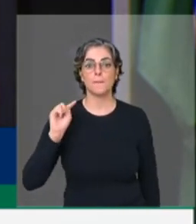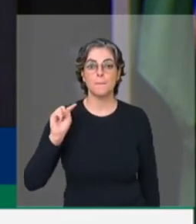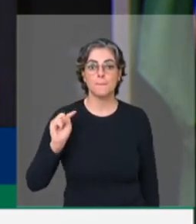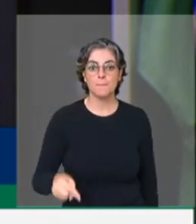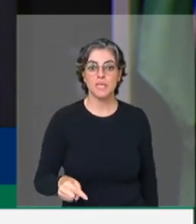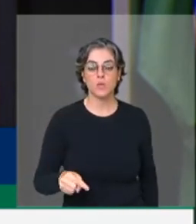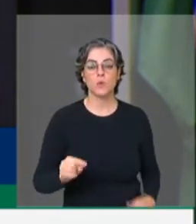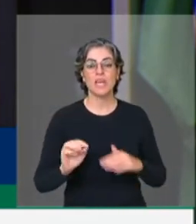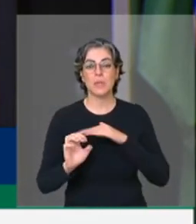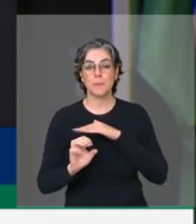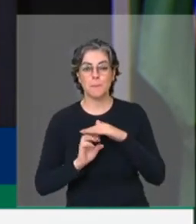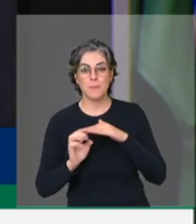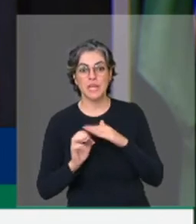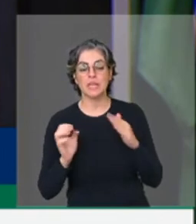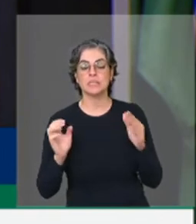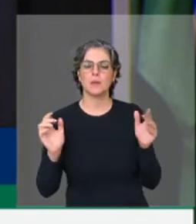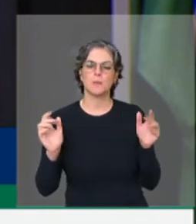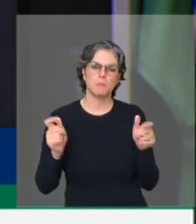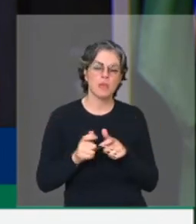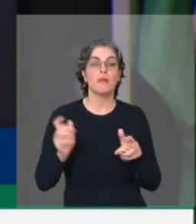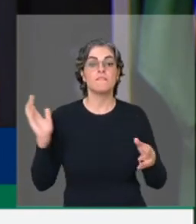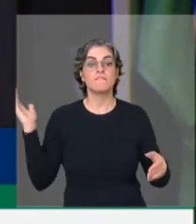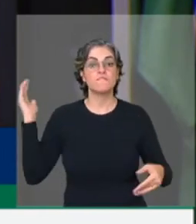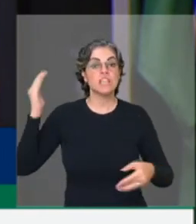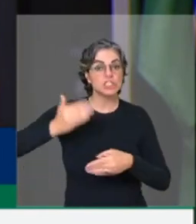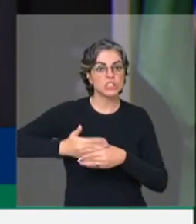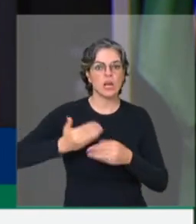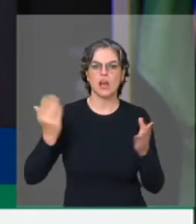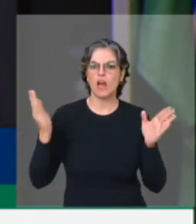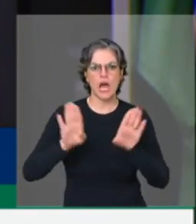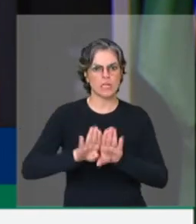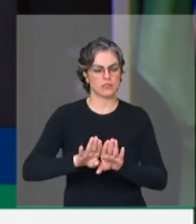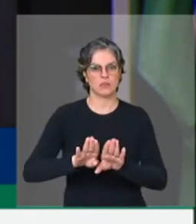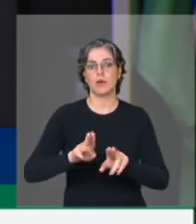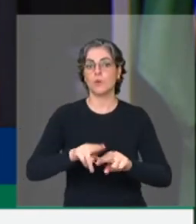DE 800 MIL MICRO E PEQUENAS EMPRESAS FECHADAS POR CONTA DOS EFEITOS ECONÔMICOS DA